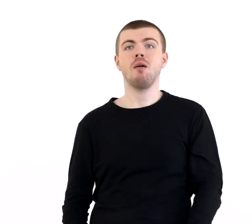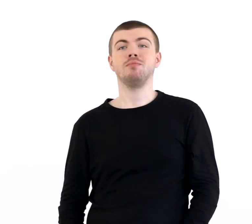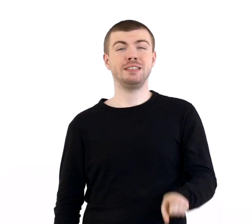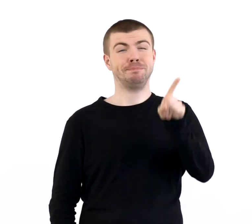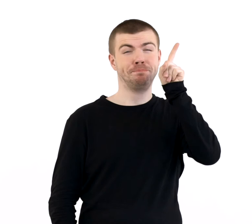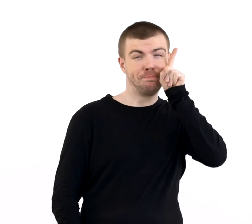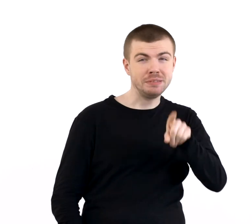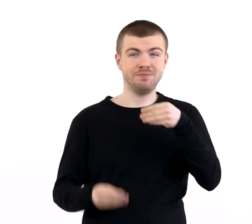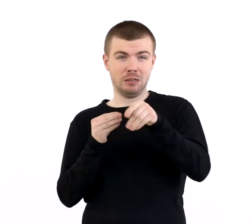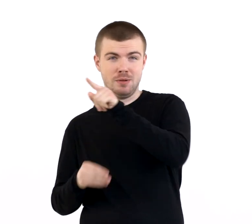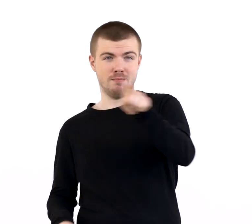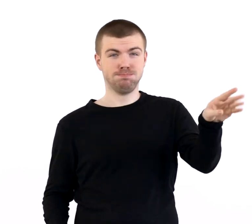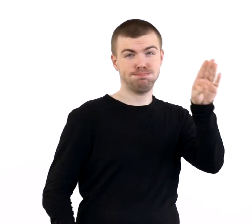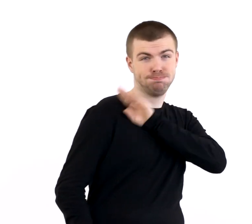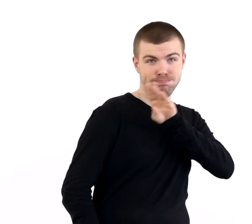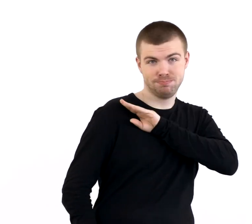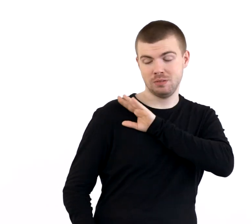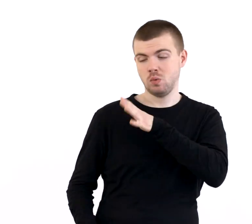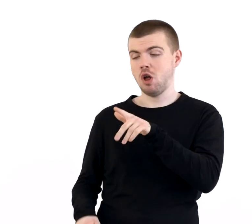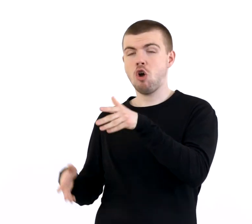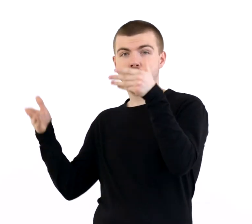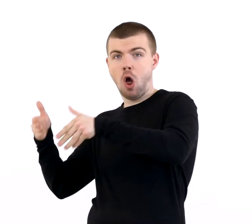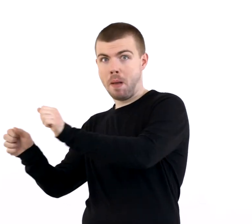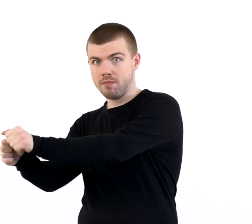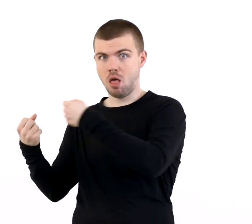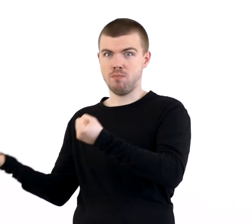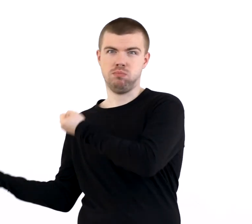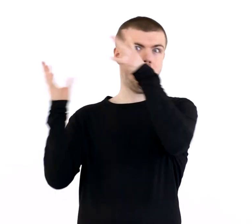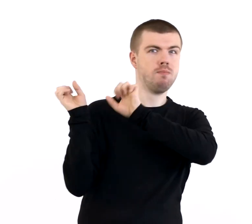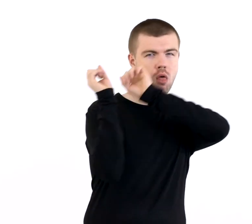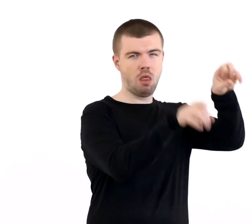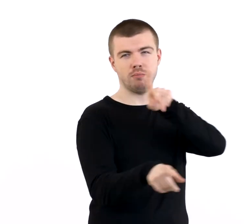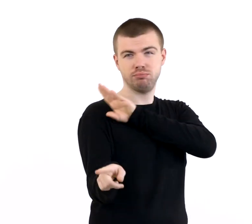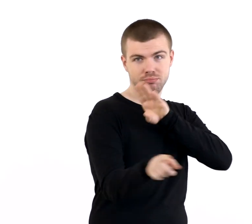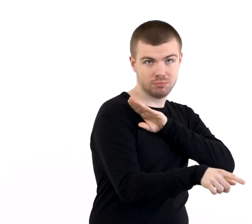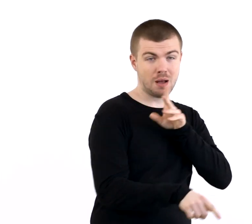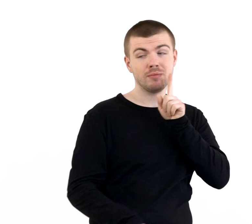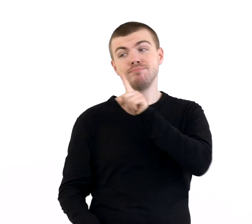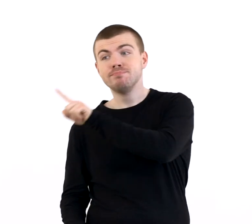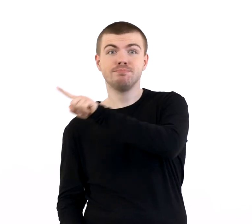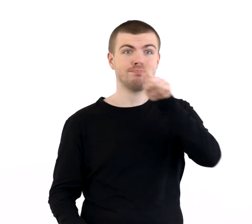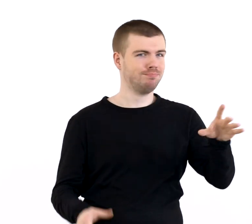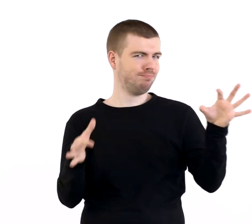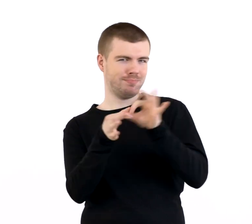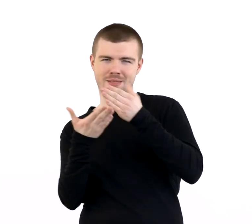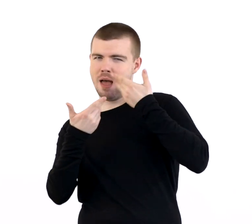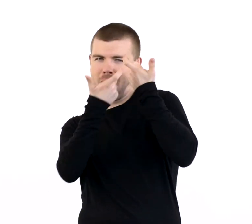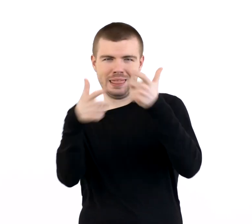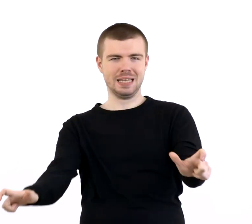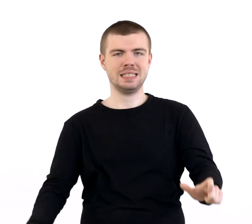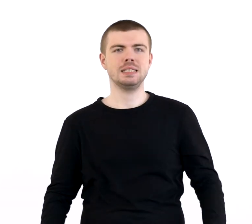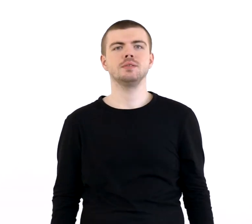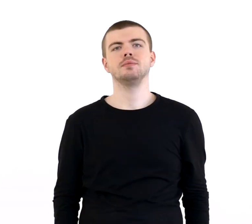Jednak większość tych śmierć nie miała nic wspólnego z odkryciem grobowca.